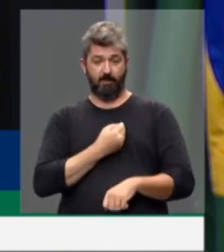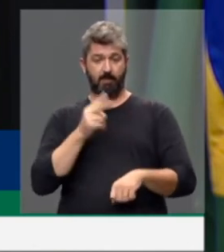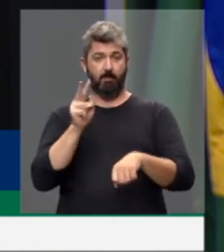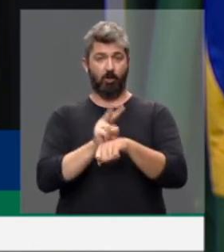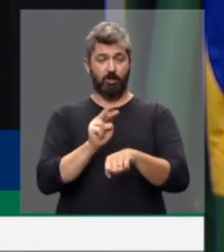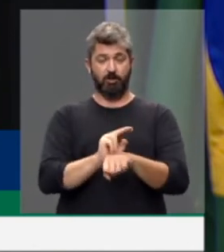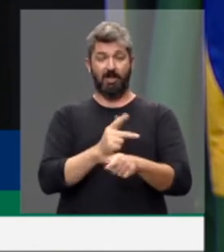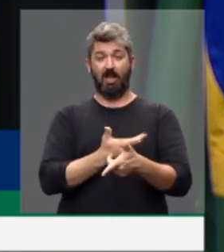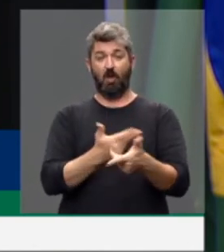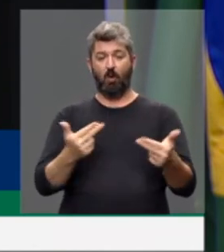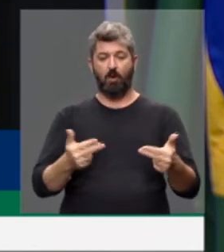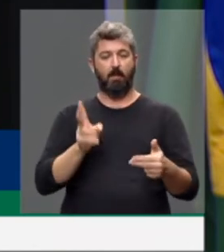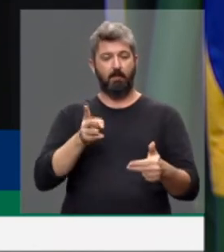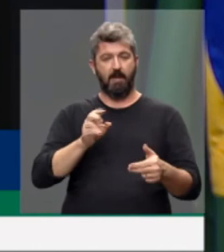DE SERVIR A SOCIEDADE, PROTEGER SEU BEM MAIOR,